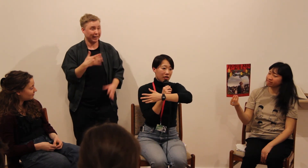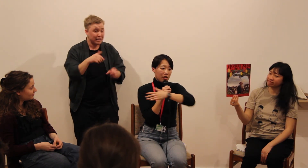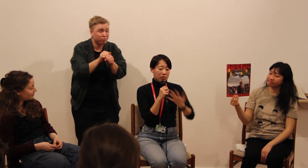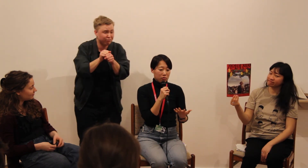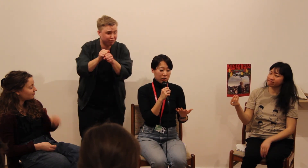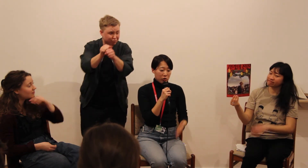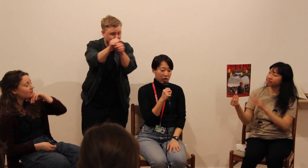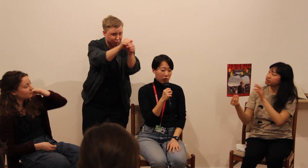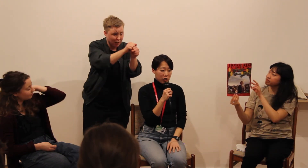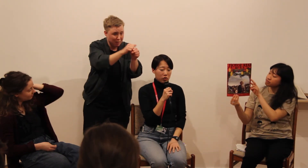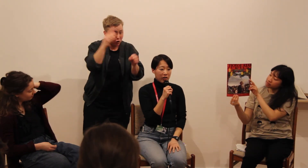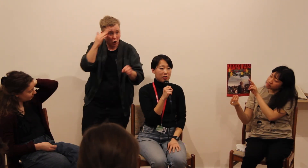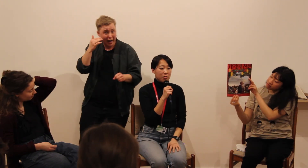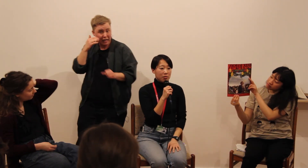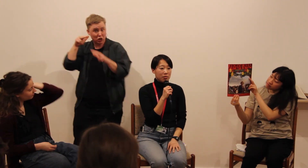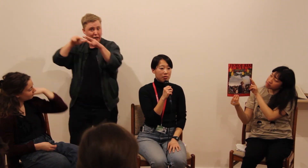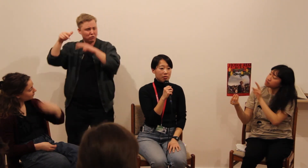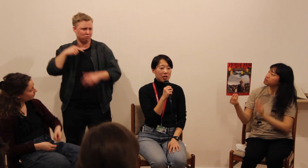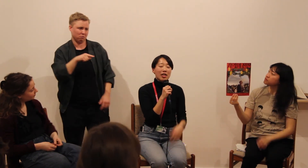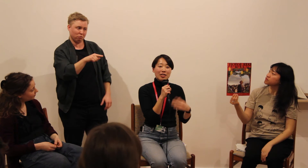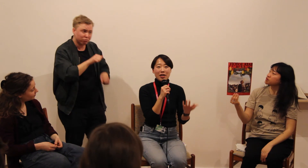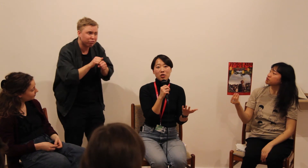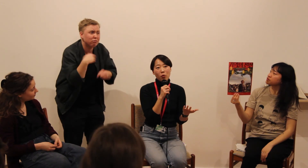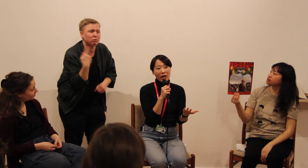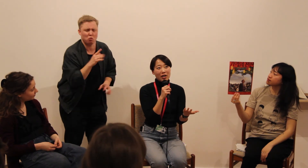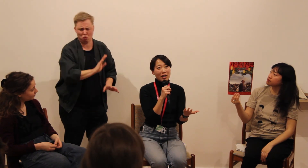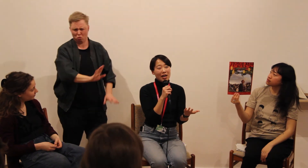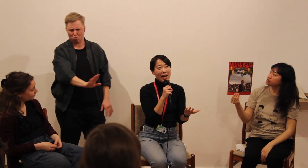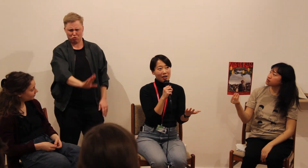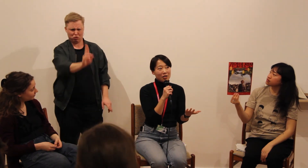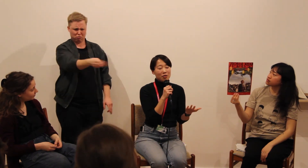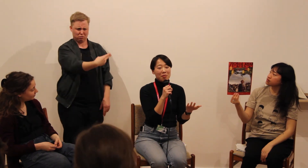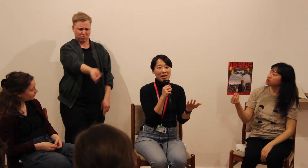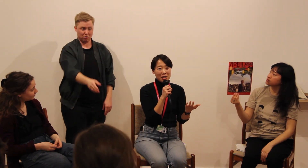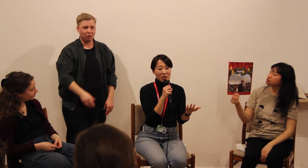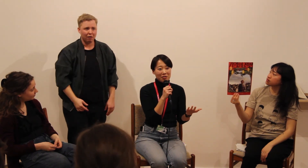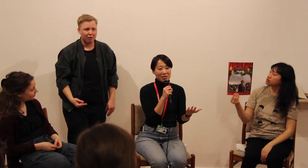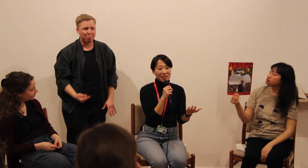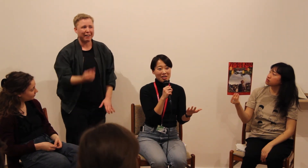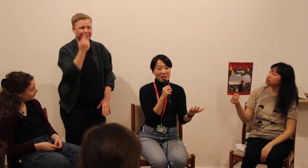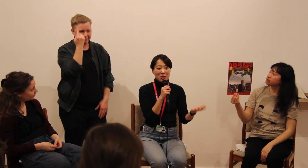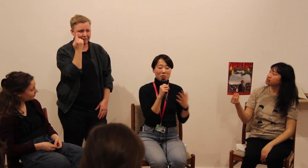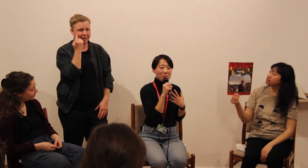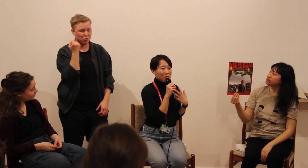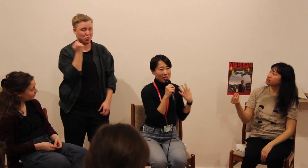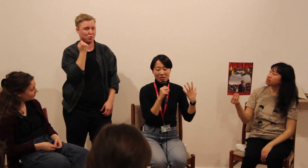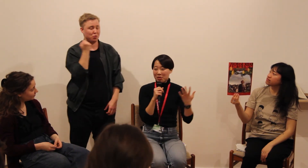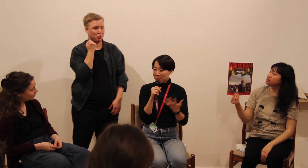Deswegen bin ich nach Vietnam gereist. Ich muss aber auch sagen das ich das von meinen Eltern gelernt habe.